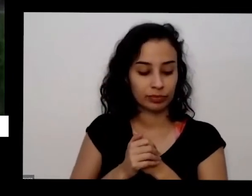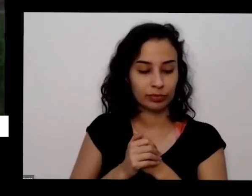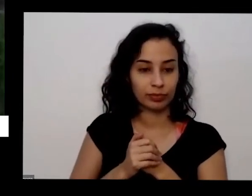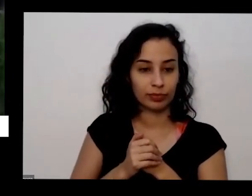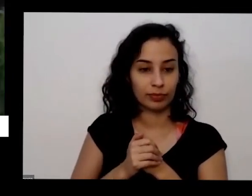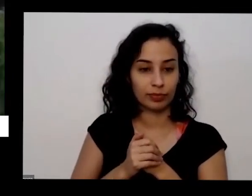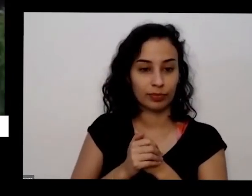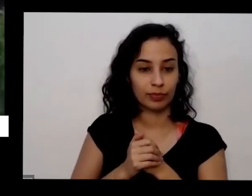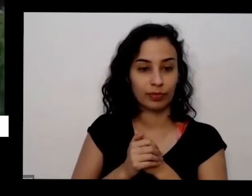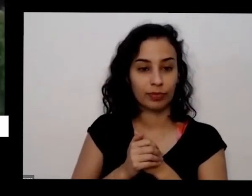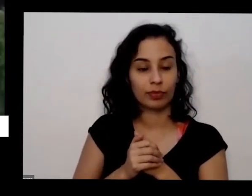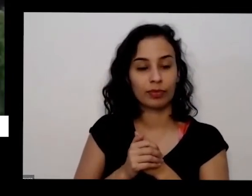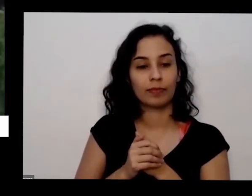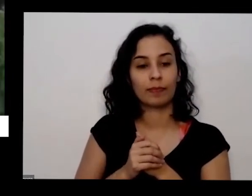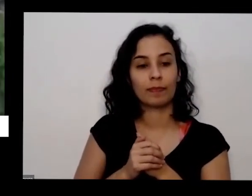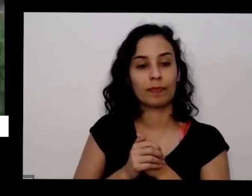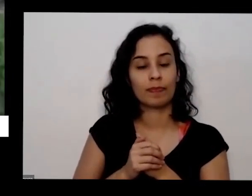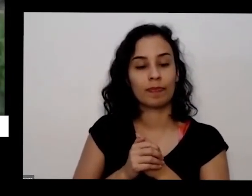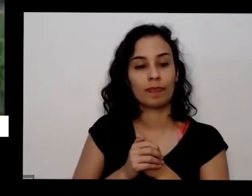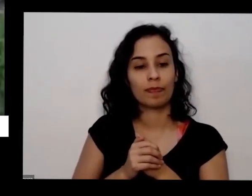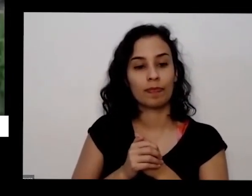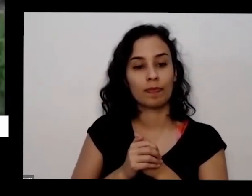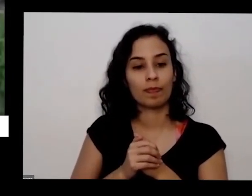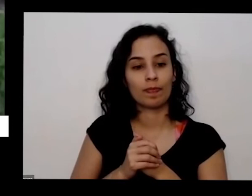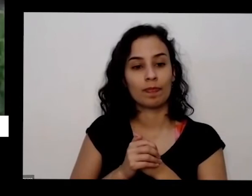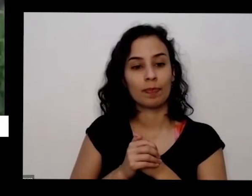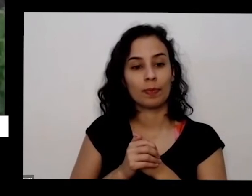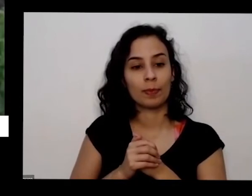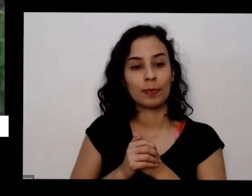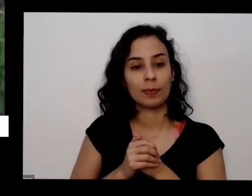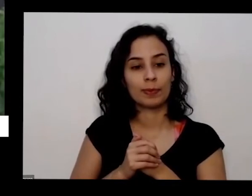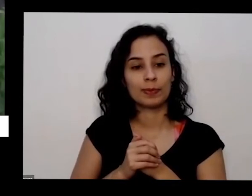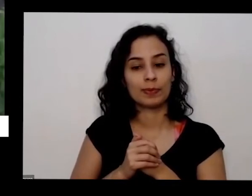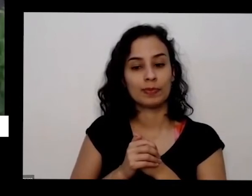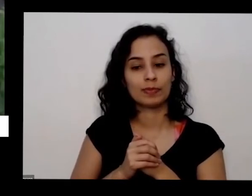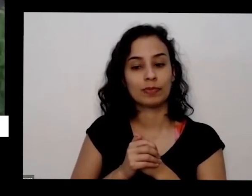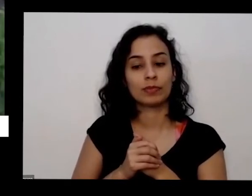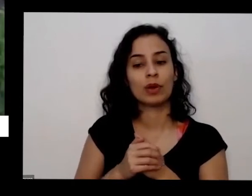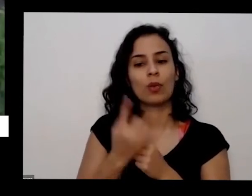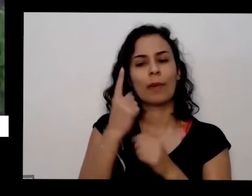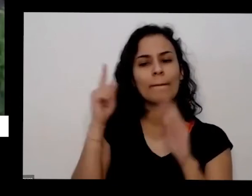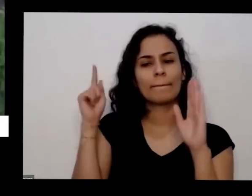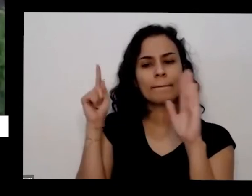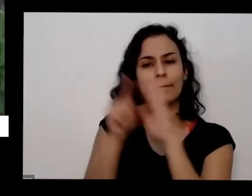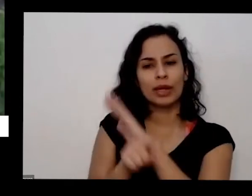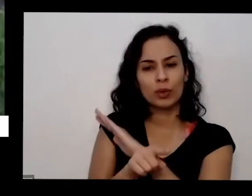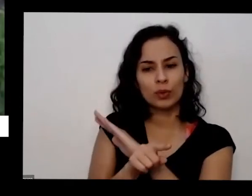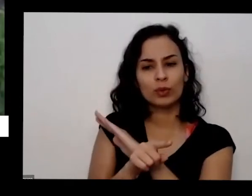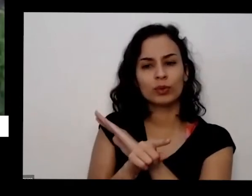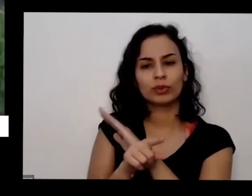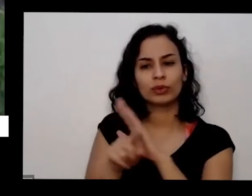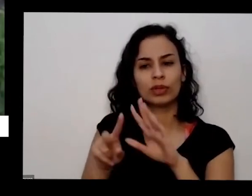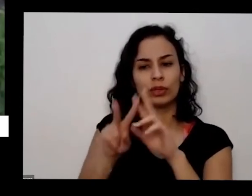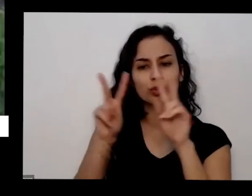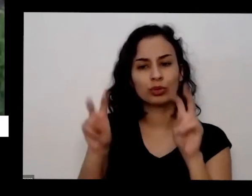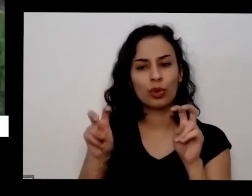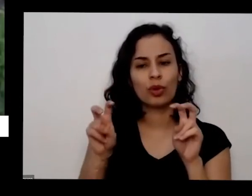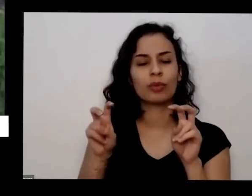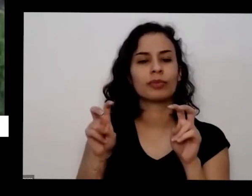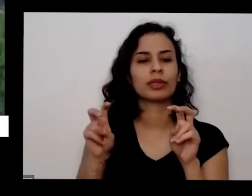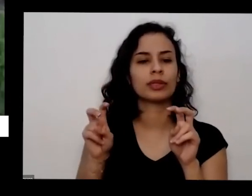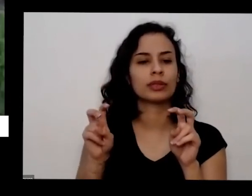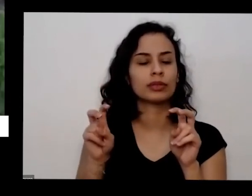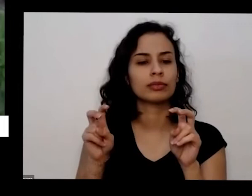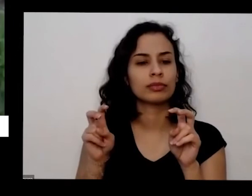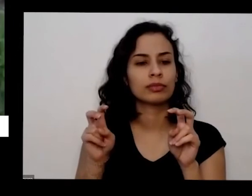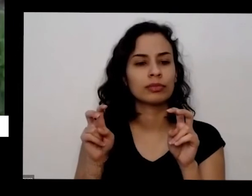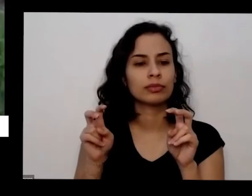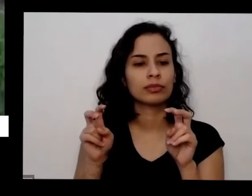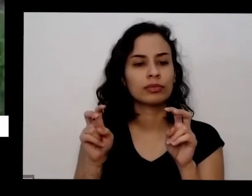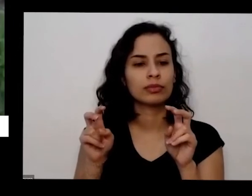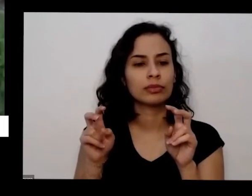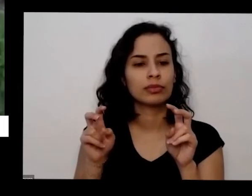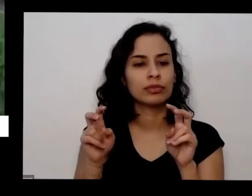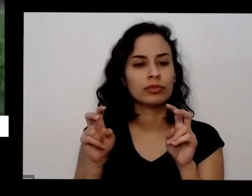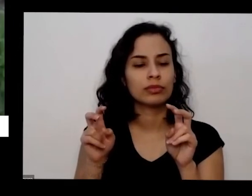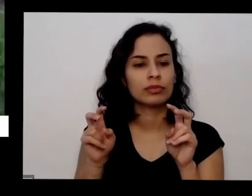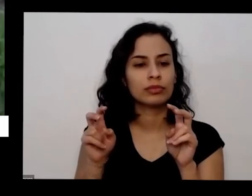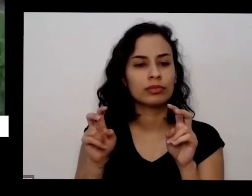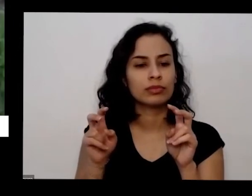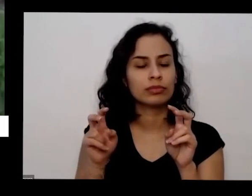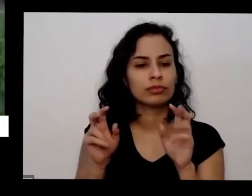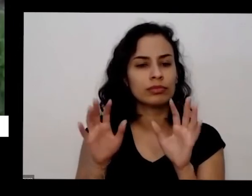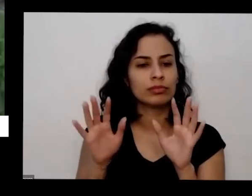não vai ser suficiente daí teve uma pergunta com outra pergunta sobre Quais as em quais plantinhas